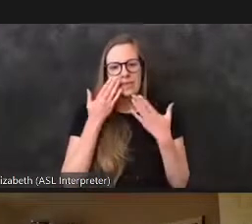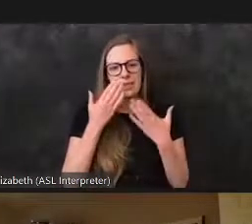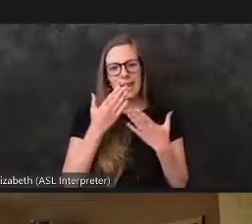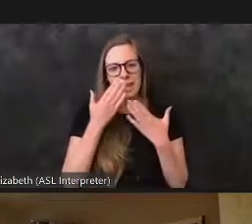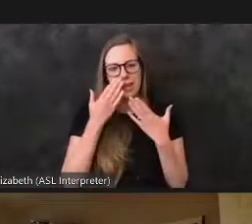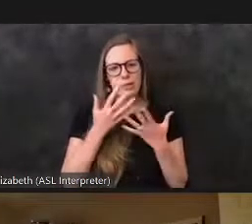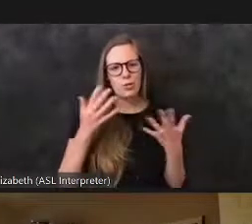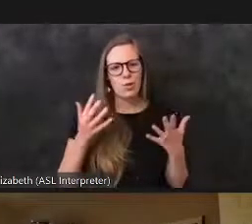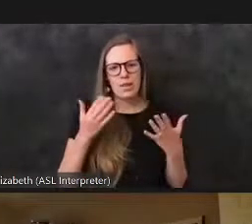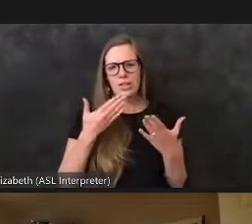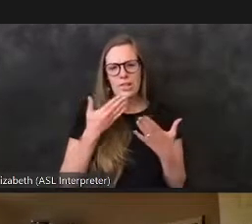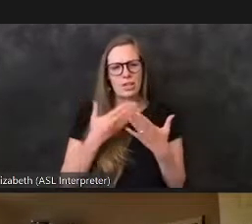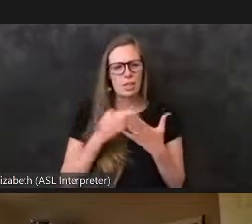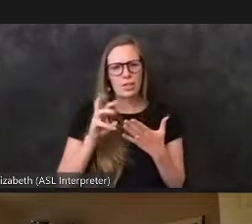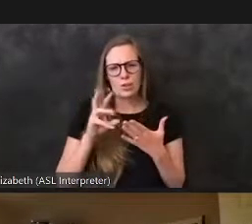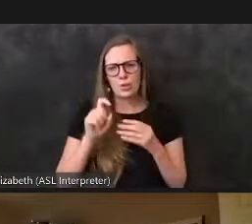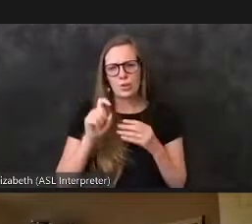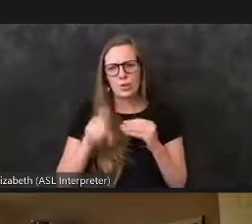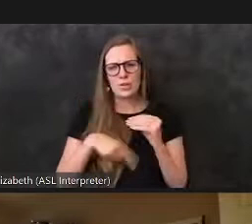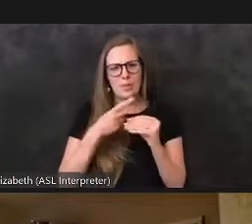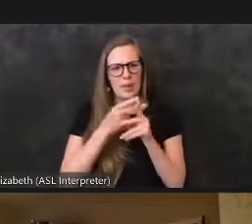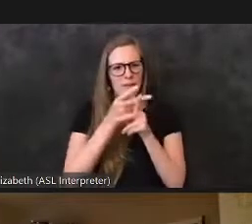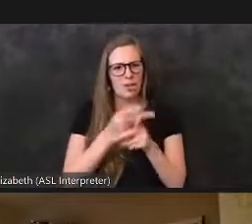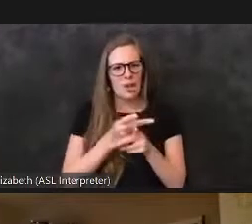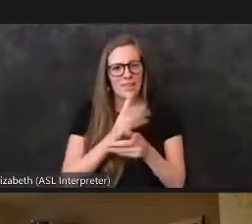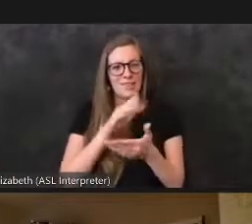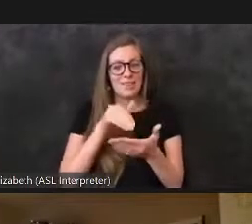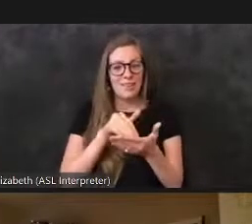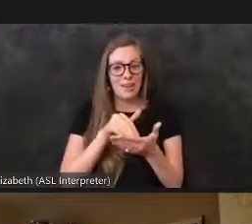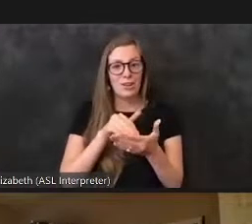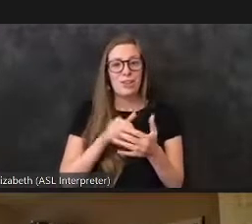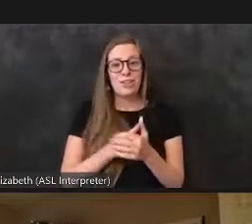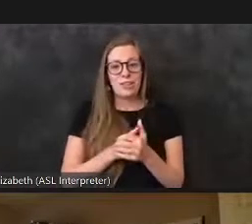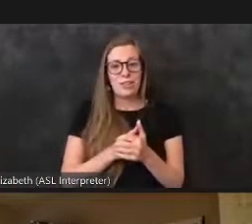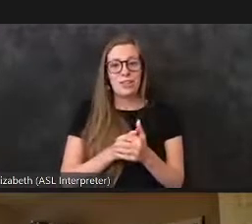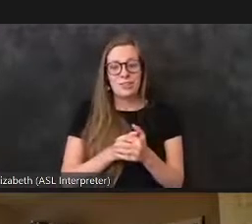Preda Gracias señora Maquir los centros de cuidado comisiona de feldsphar